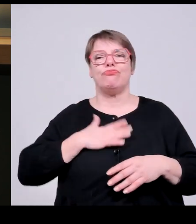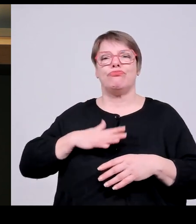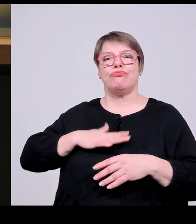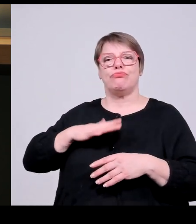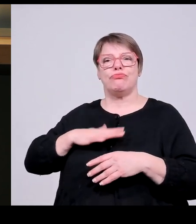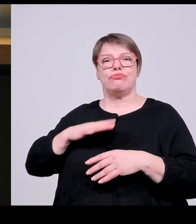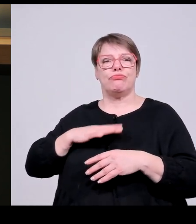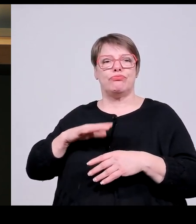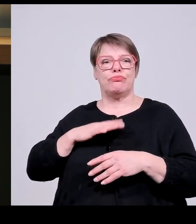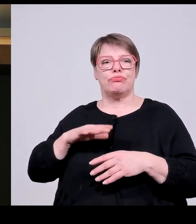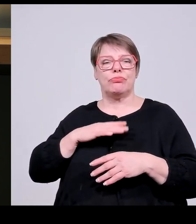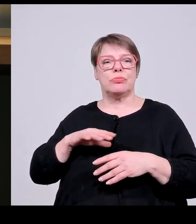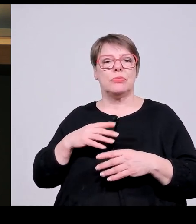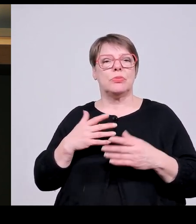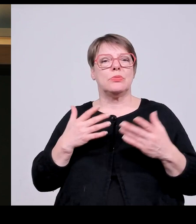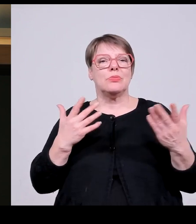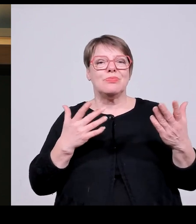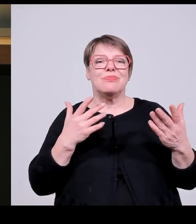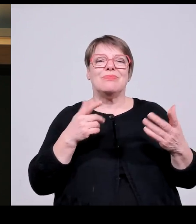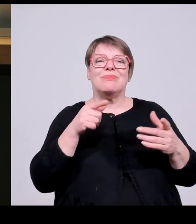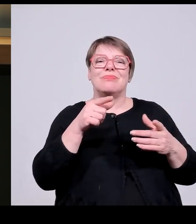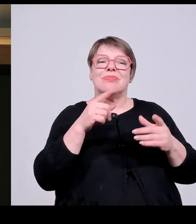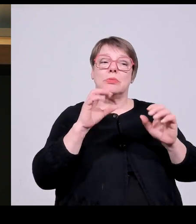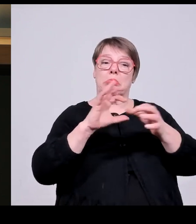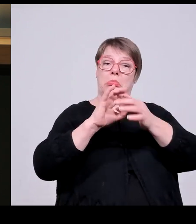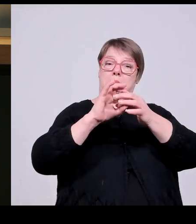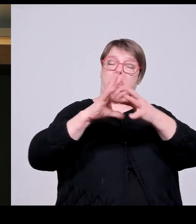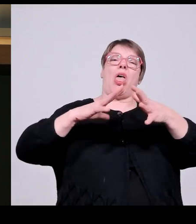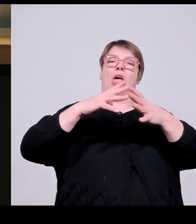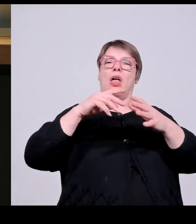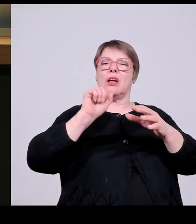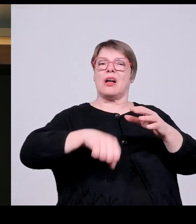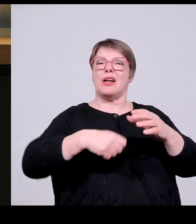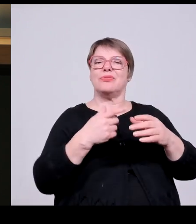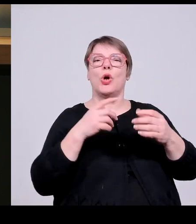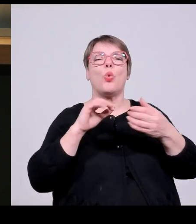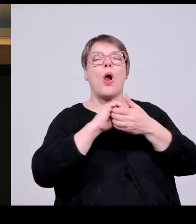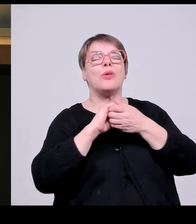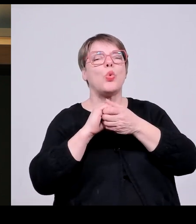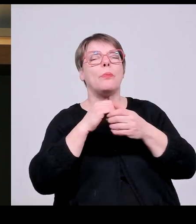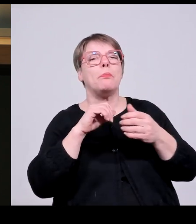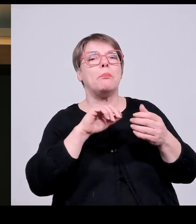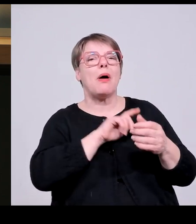und der SPD in der Legislatur 2012 bis 2016 war, wo ja der Baubeginn schon angekündigt wur.